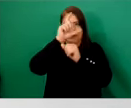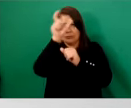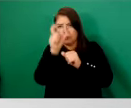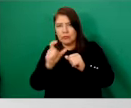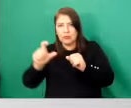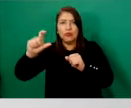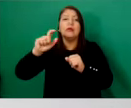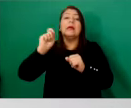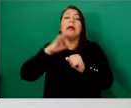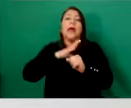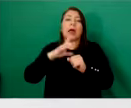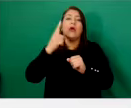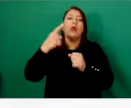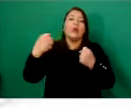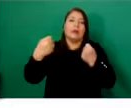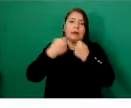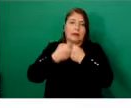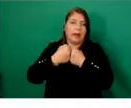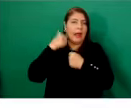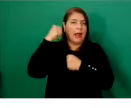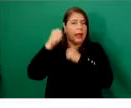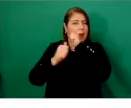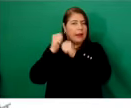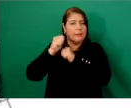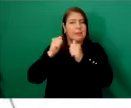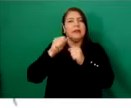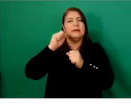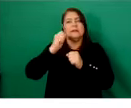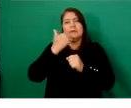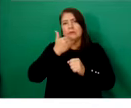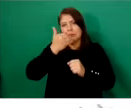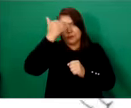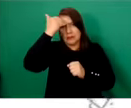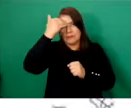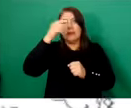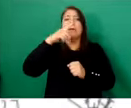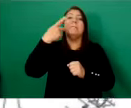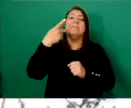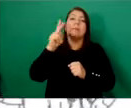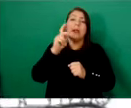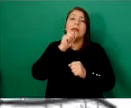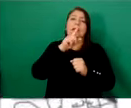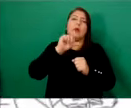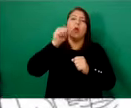Tiene una única frontera terrestre, por el sur con Arabia Saudita, mientras que el resto